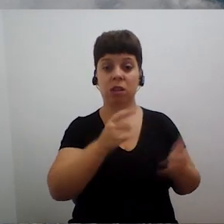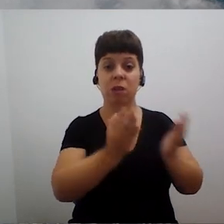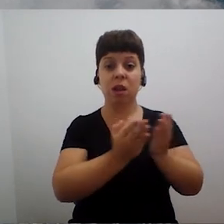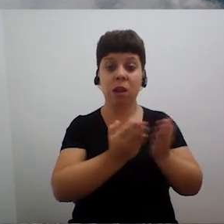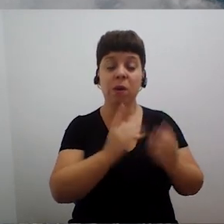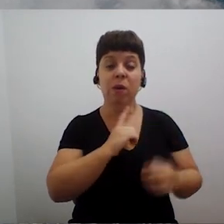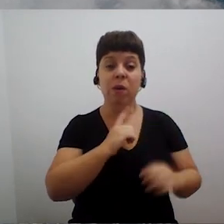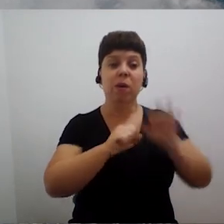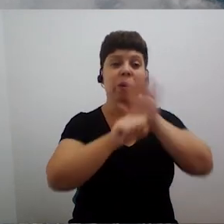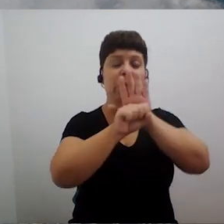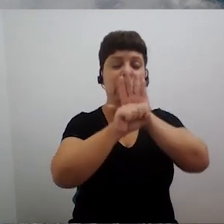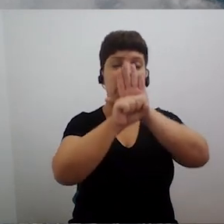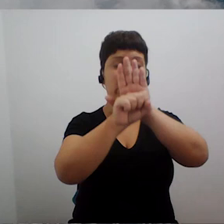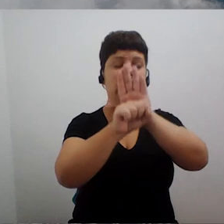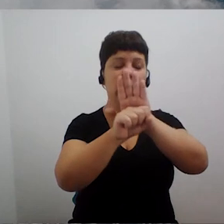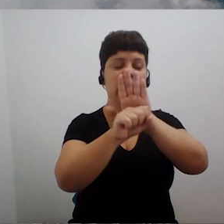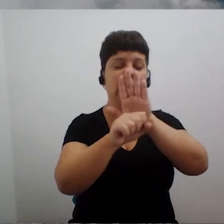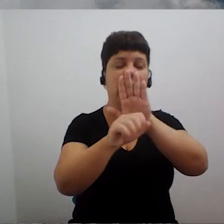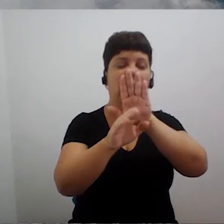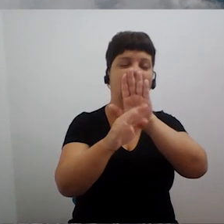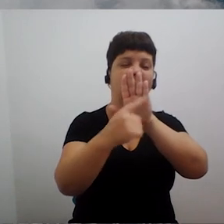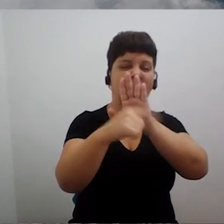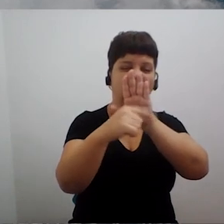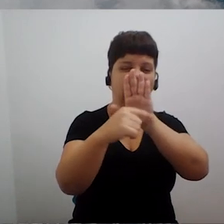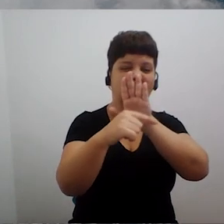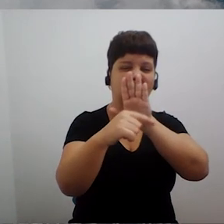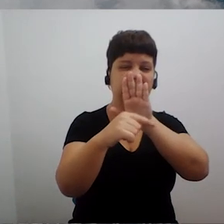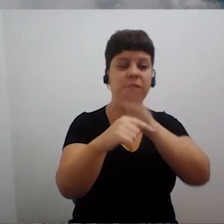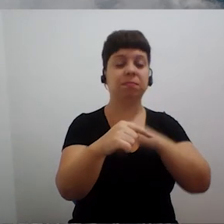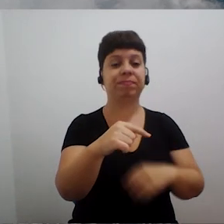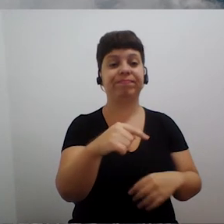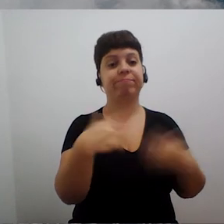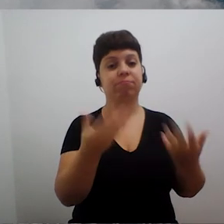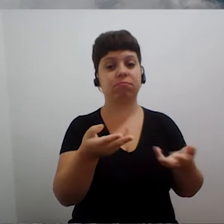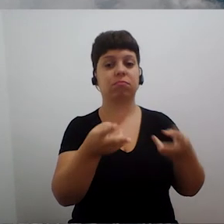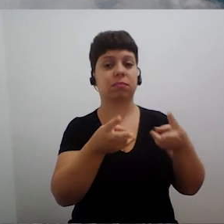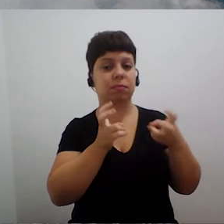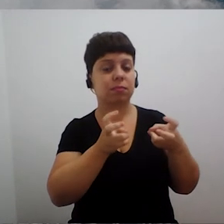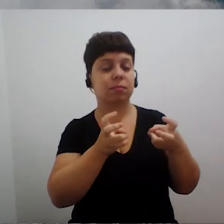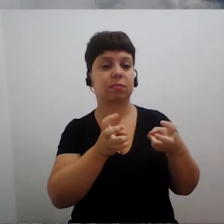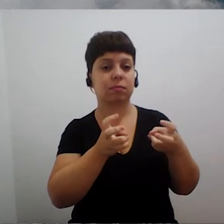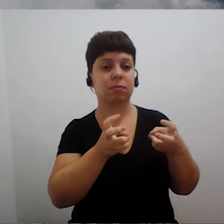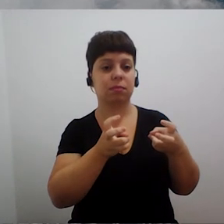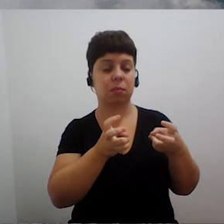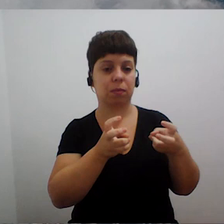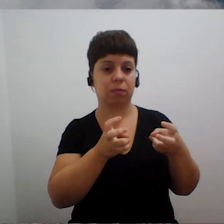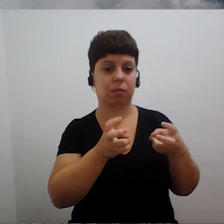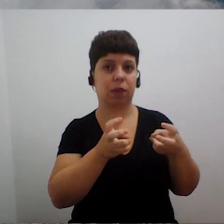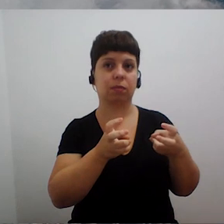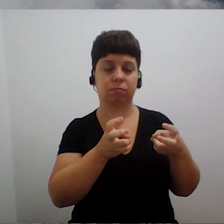uma compreensão tanto quanto negativa, nós percebemos que mais do que nunca